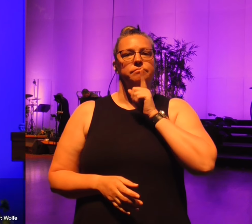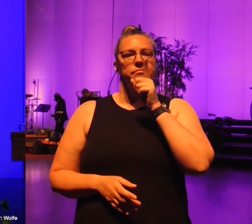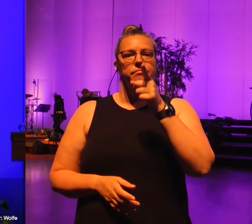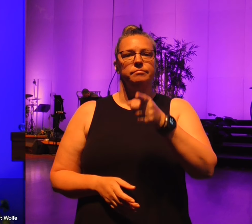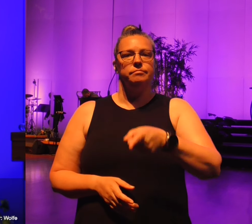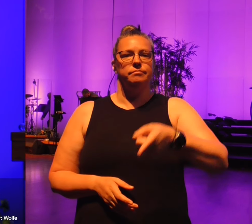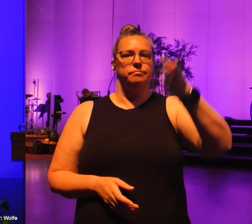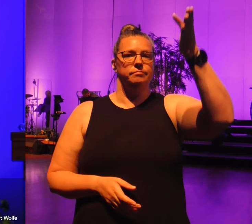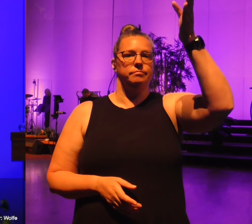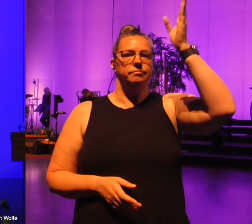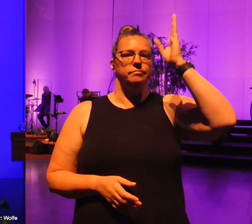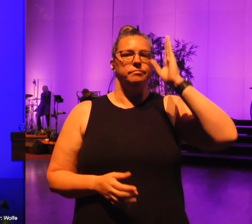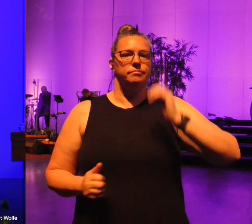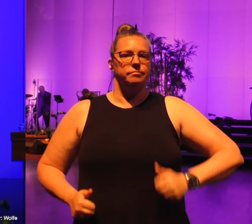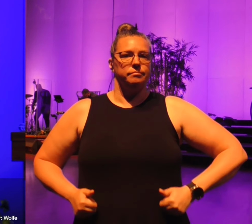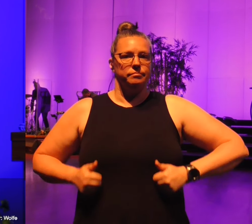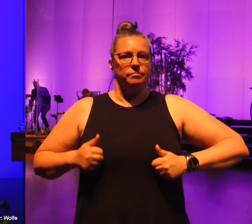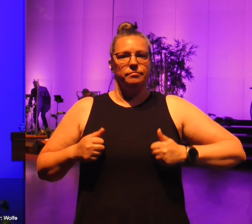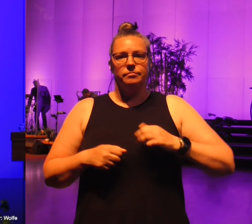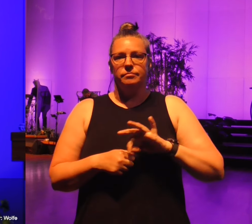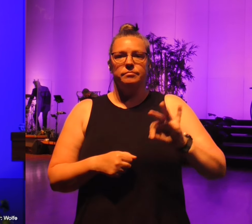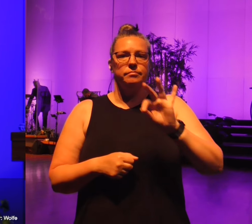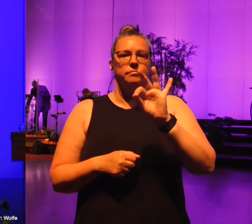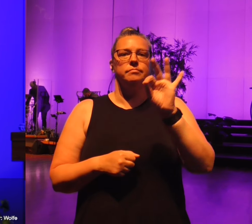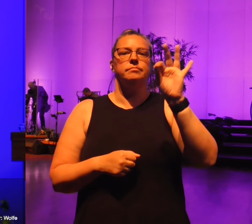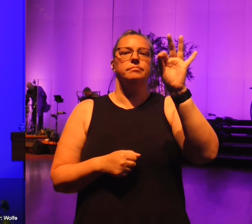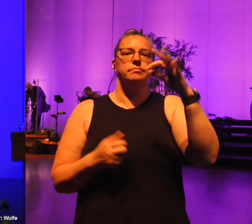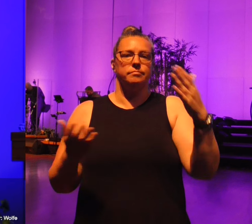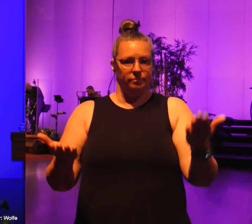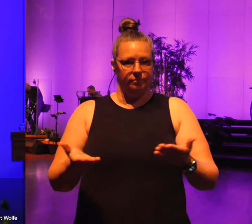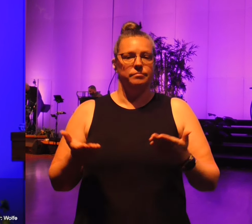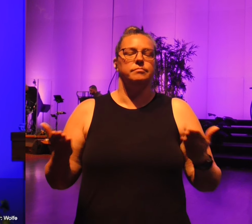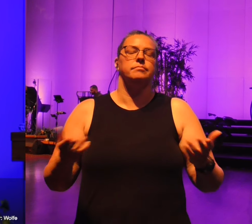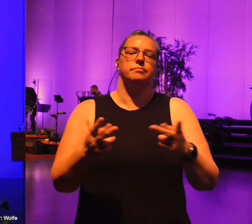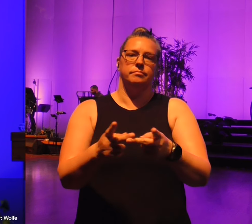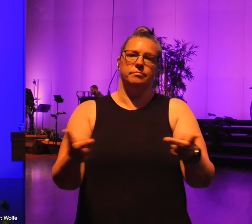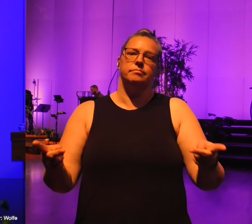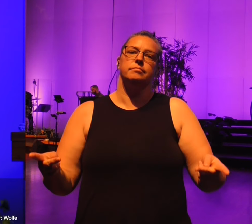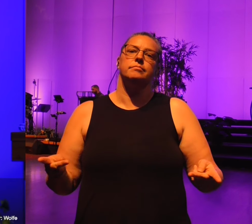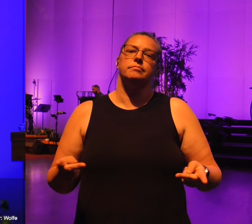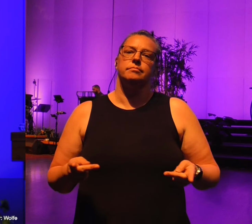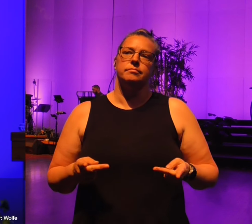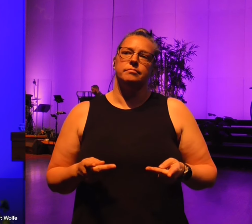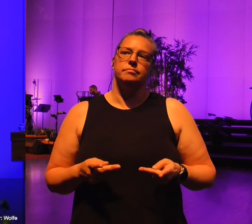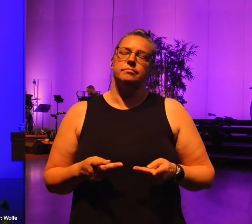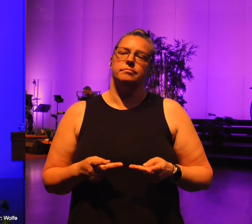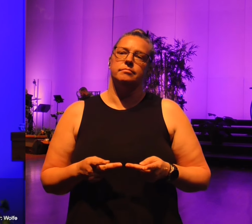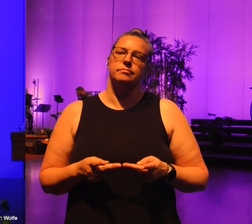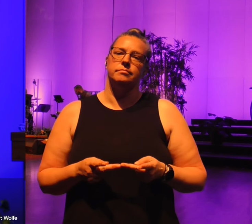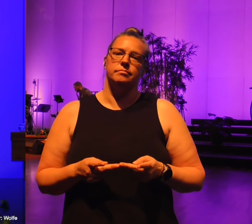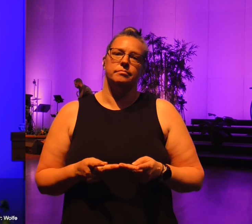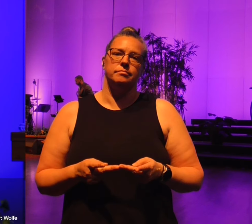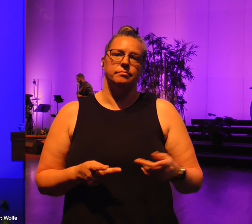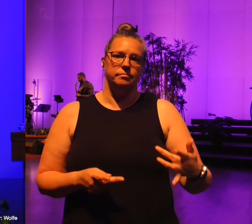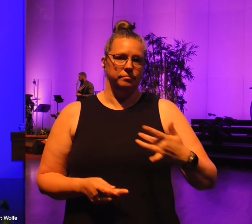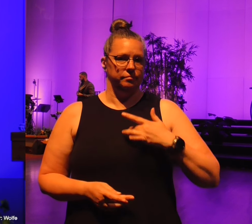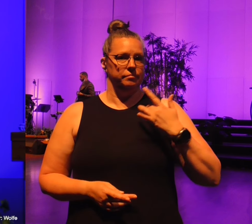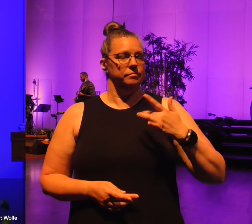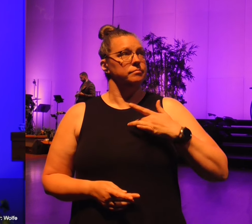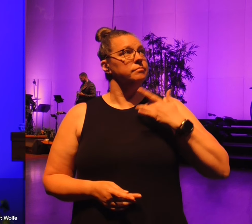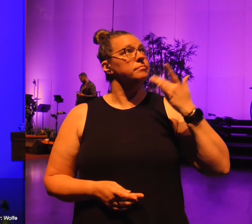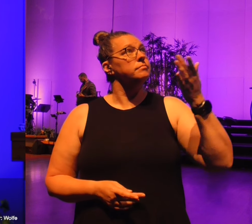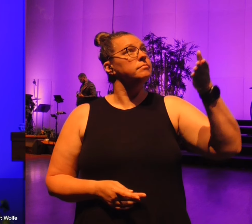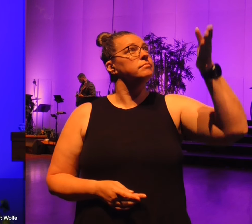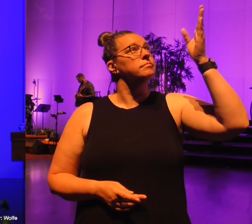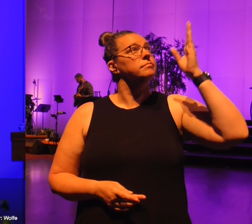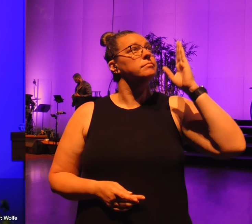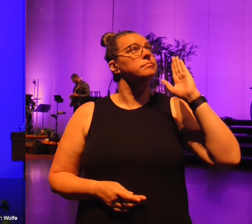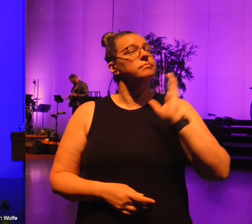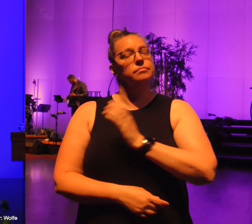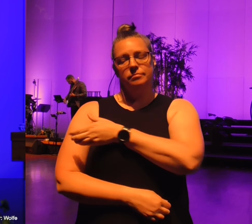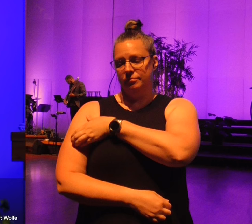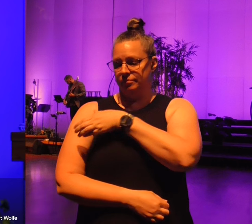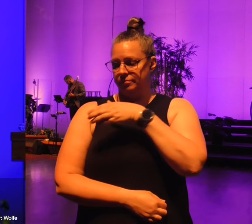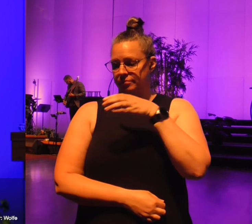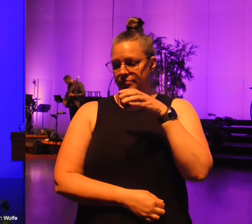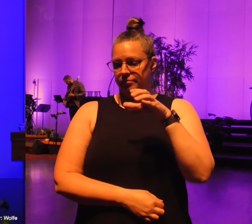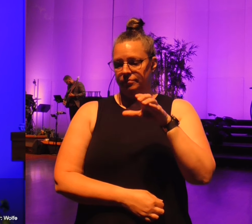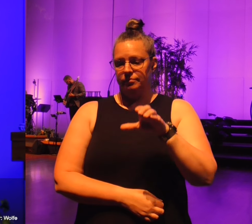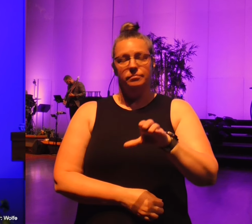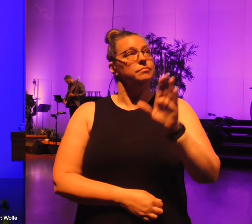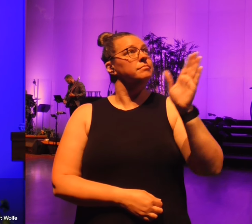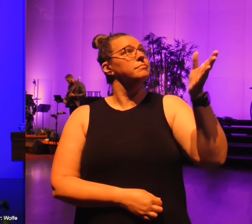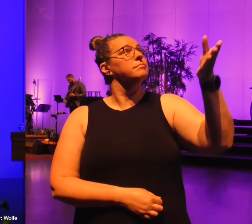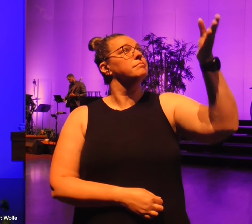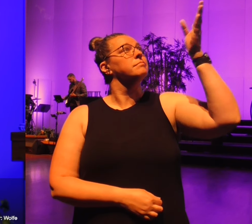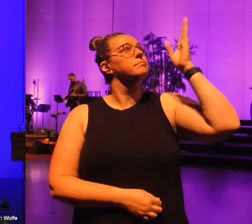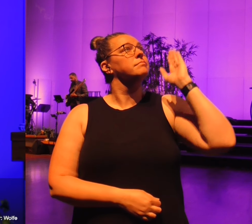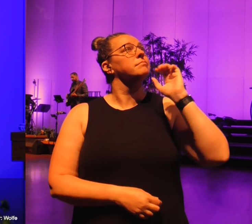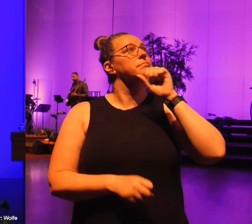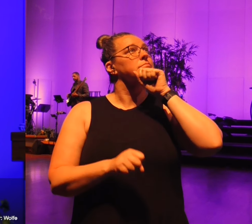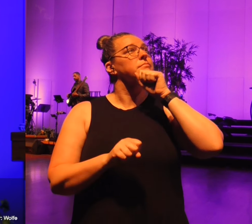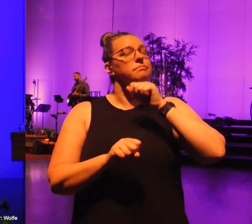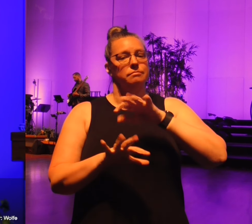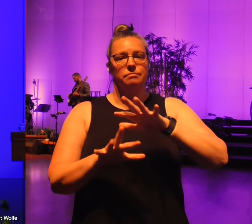Seguramente la presencia de Dios En este lugar puedo sentir el gran poder y la